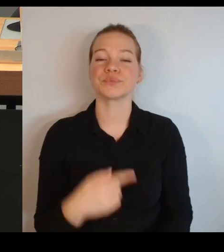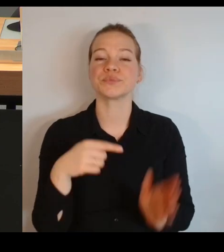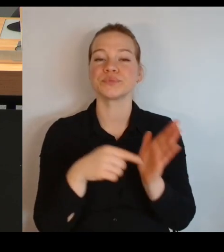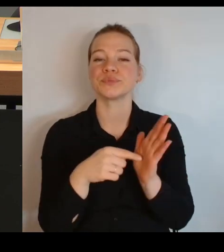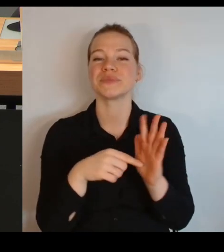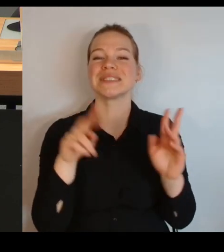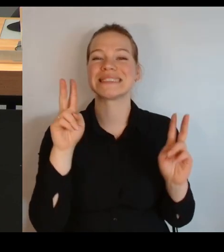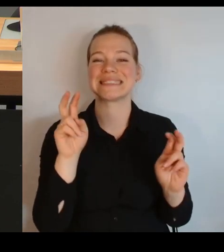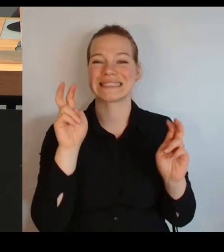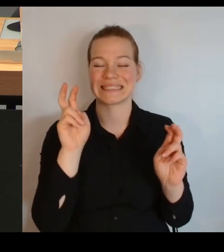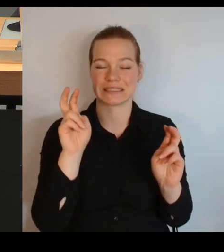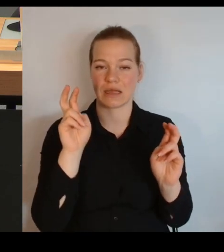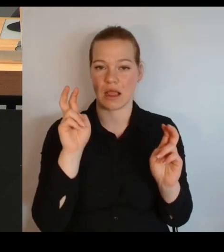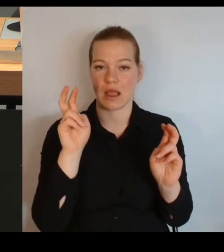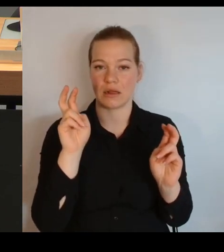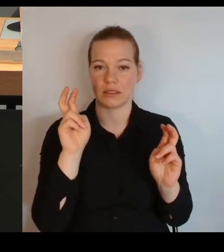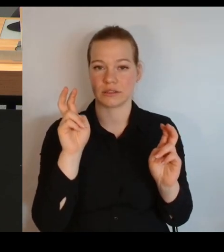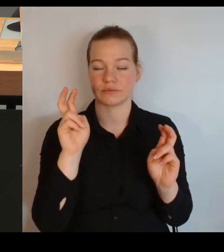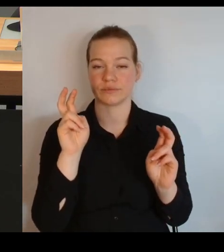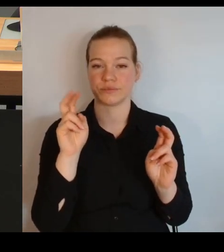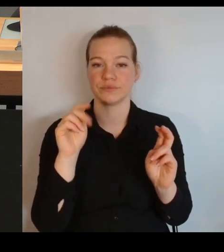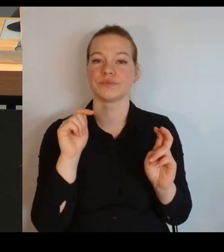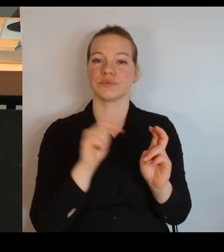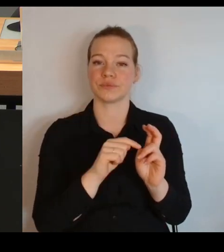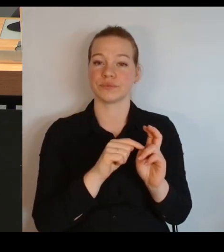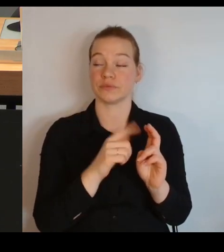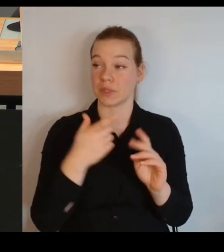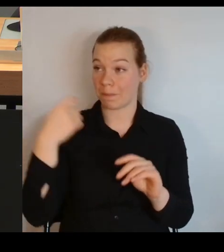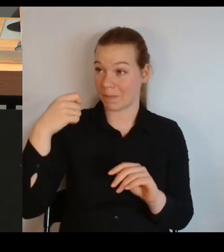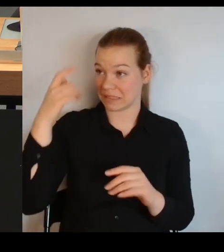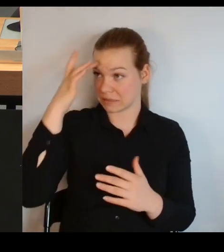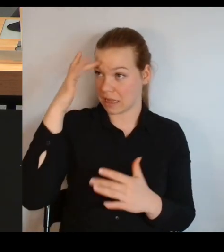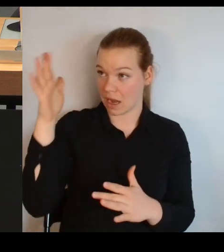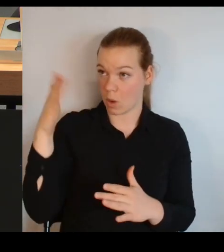Die Bearbeitungszeit von Anträgen auf Hilfe zur Pflege zieht sich ob des